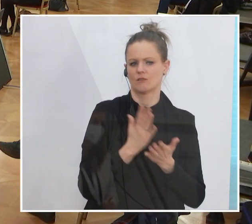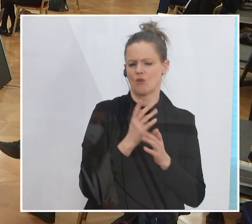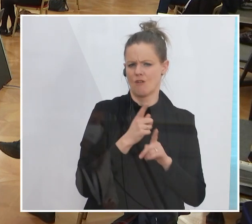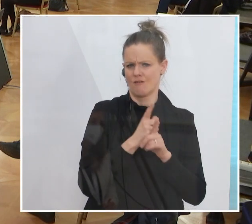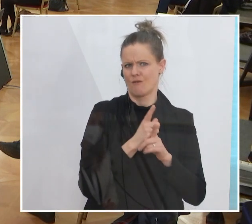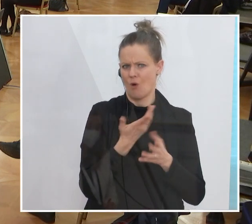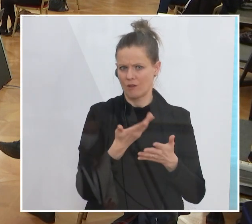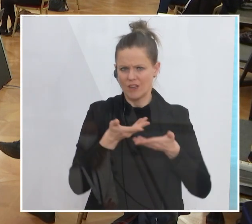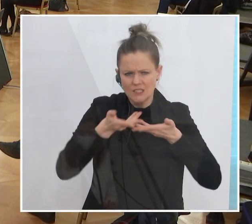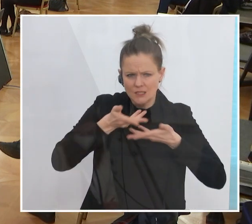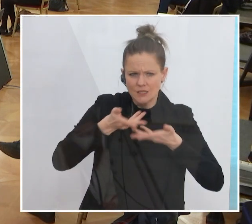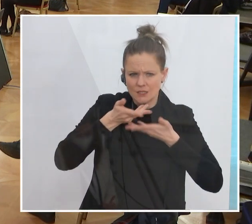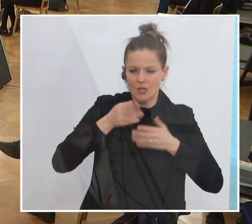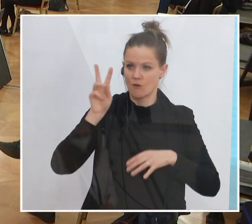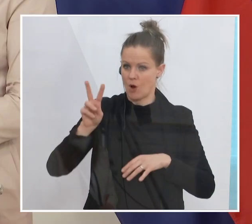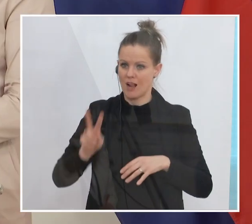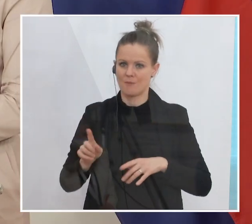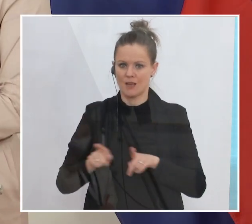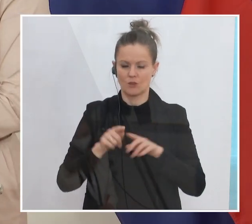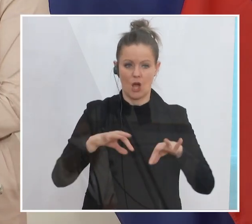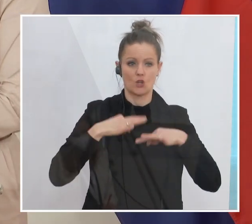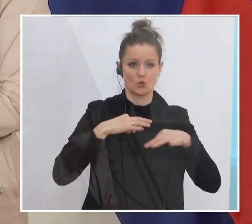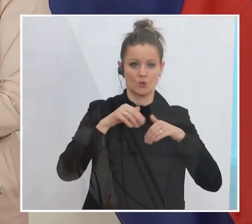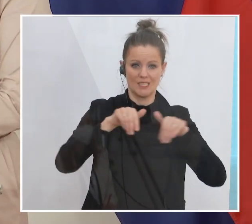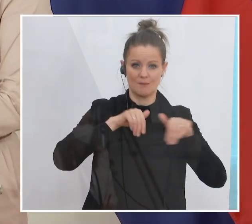Verhandlungen zwischen dem Land Vorarlberg und dem Gesundheitsministerium. Ich glaube,